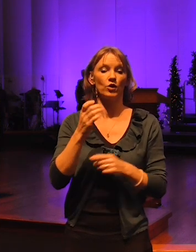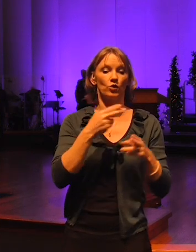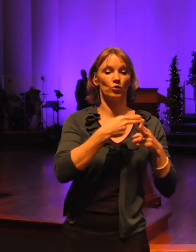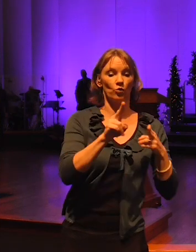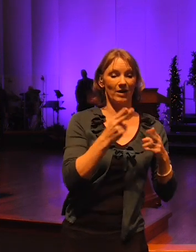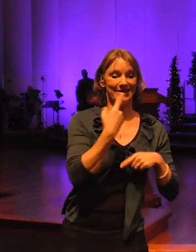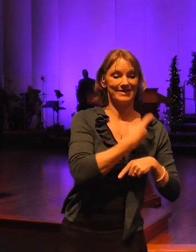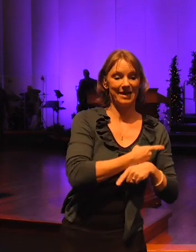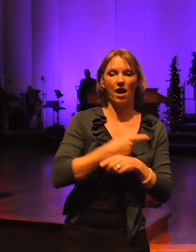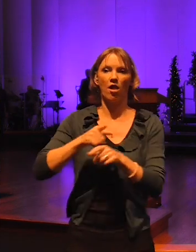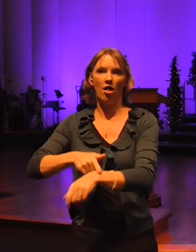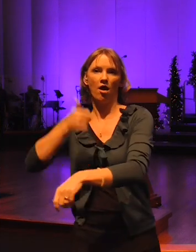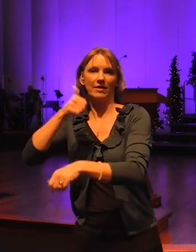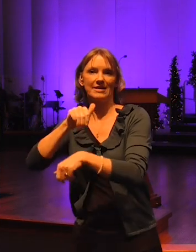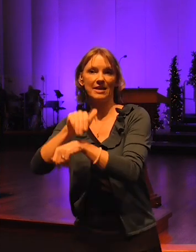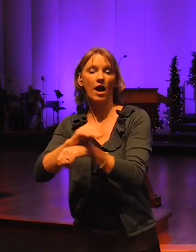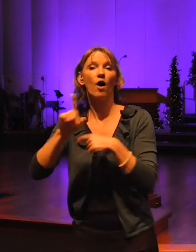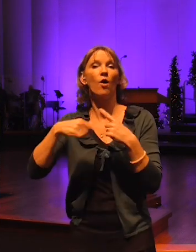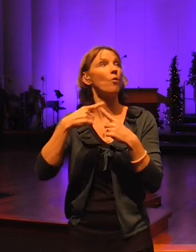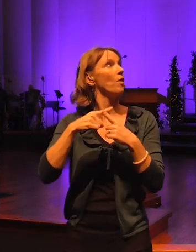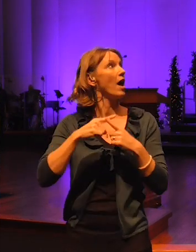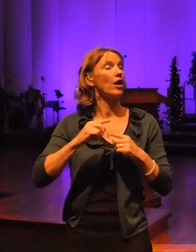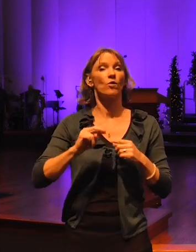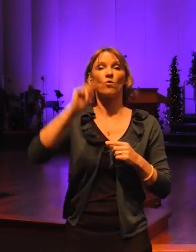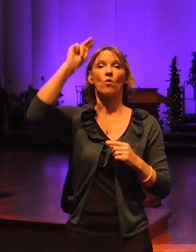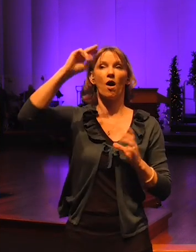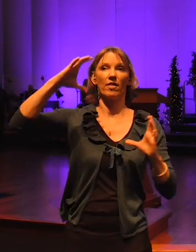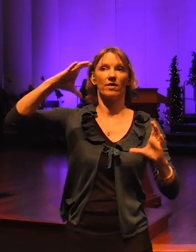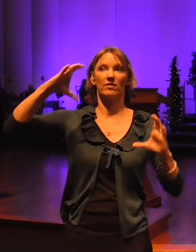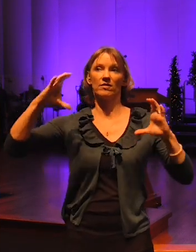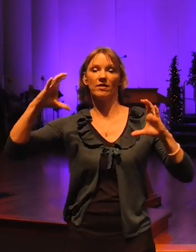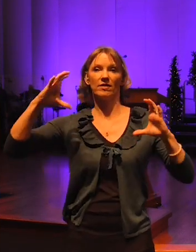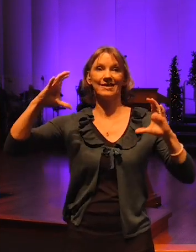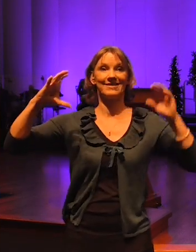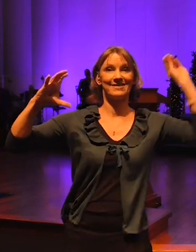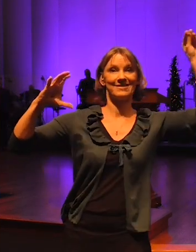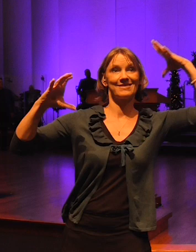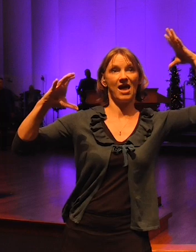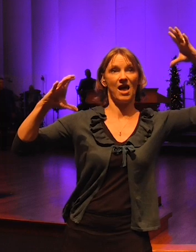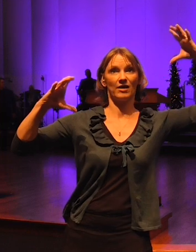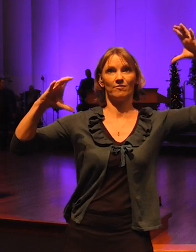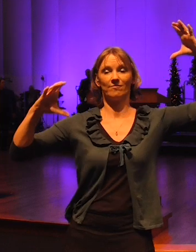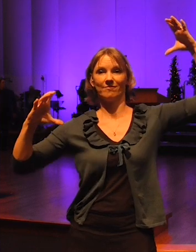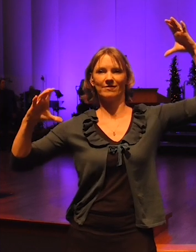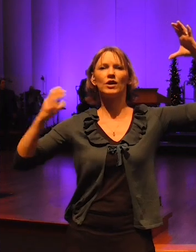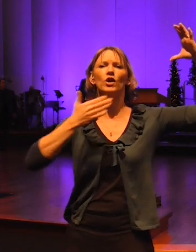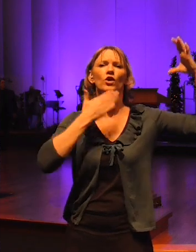el hemisferio norte está más inclinado respecto del Sol, es un buen momento para comer pan Fred. Esta época